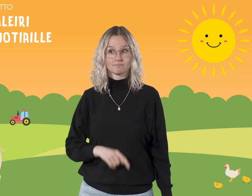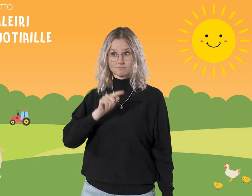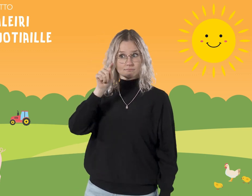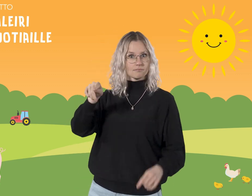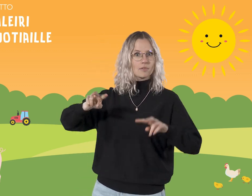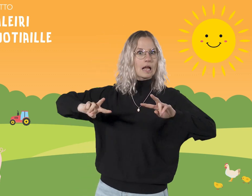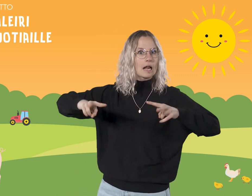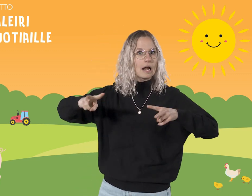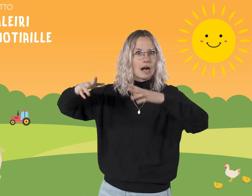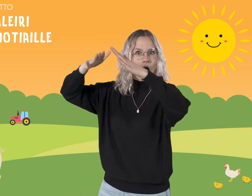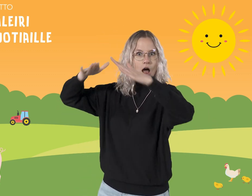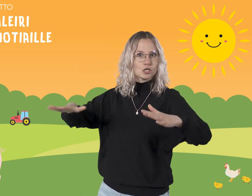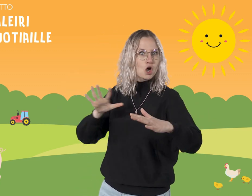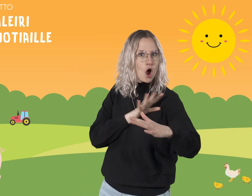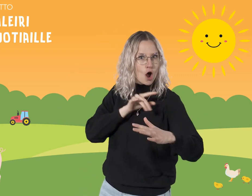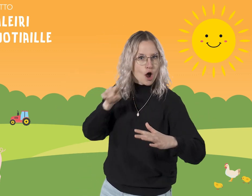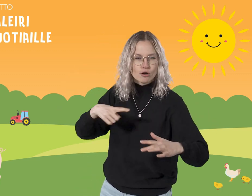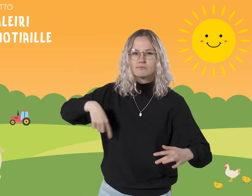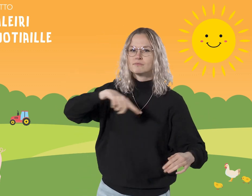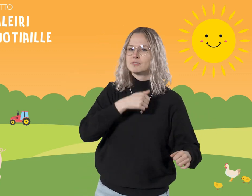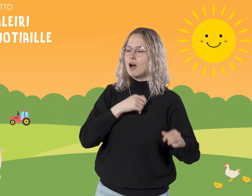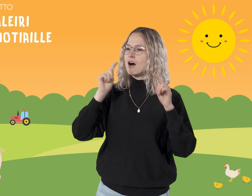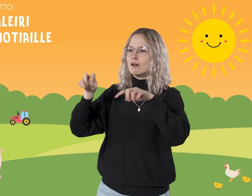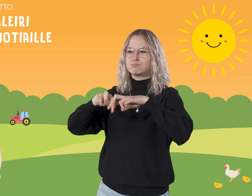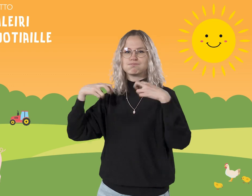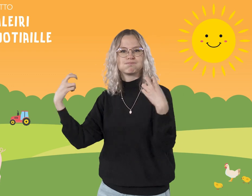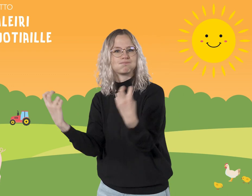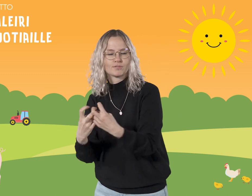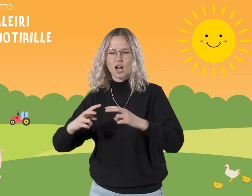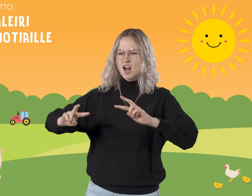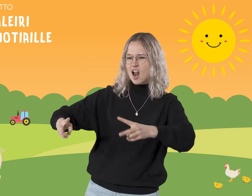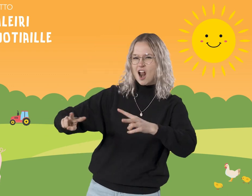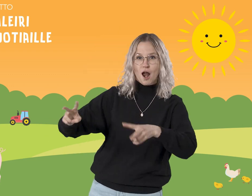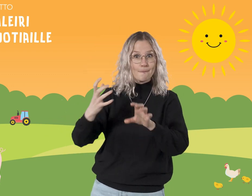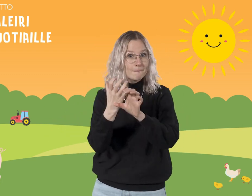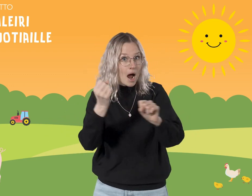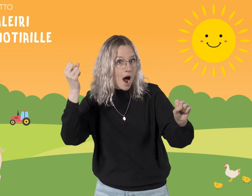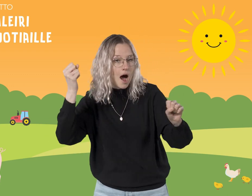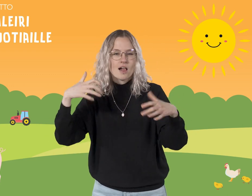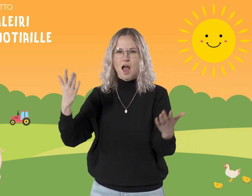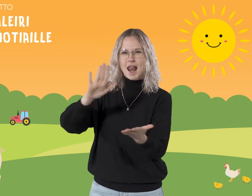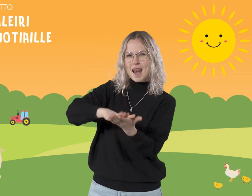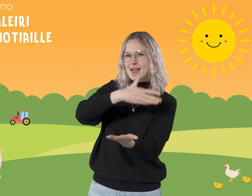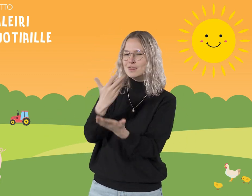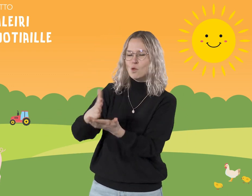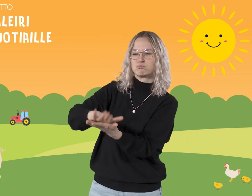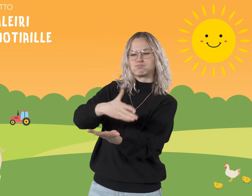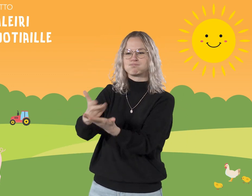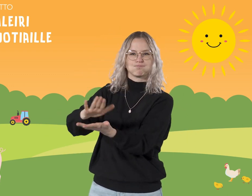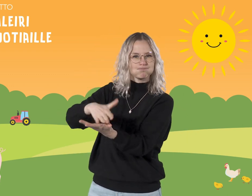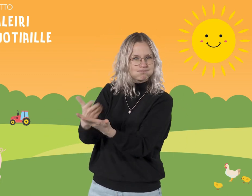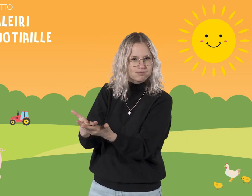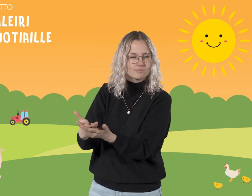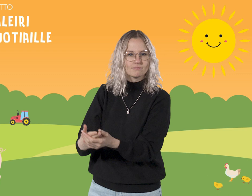Grillikatoksessa paistamme makkaraa tai lettuja.